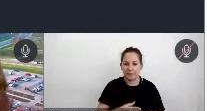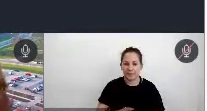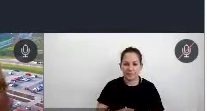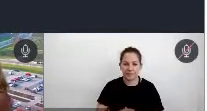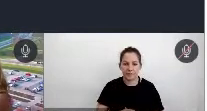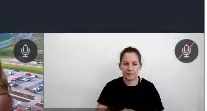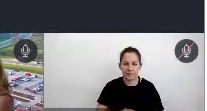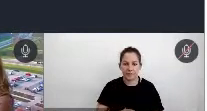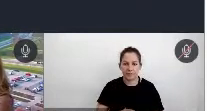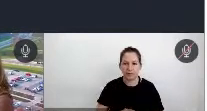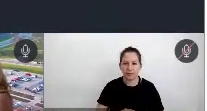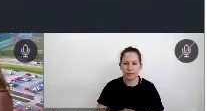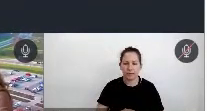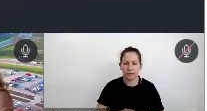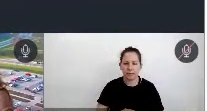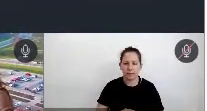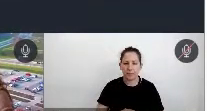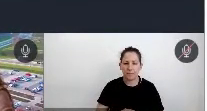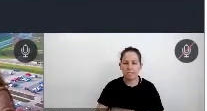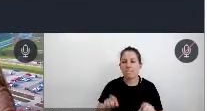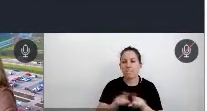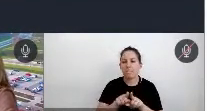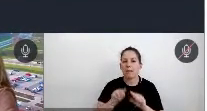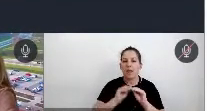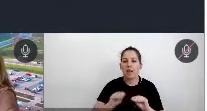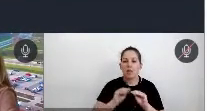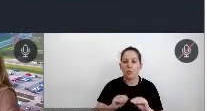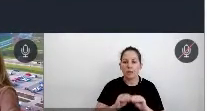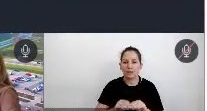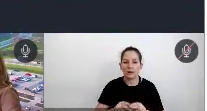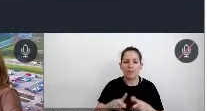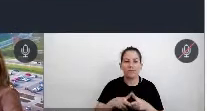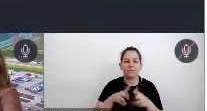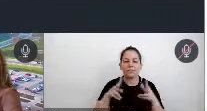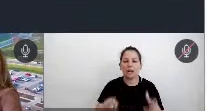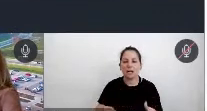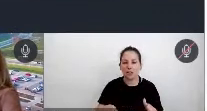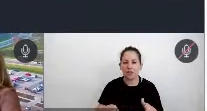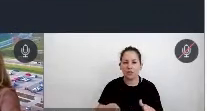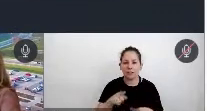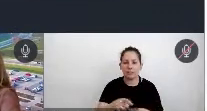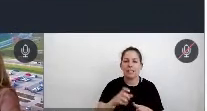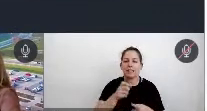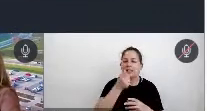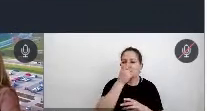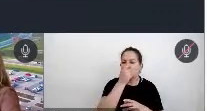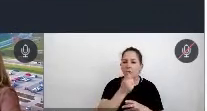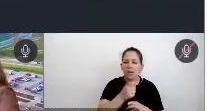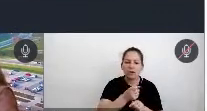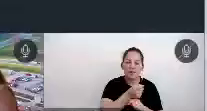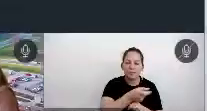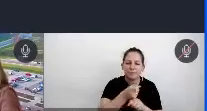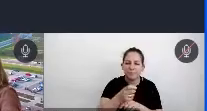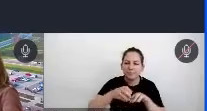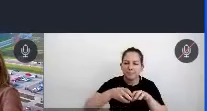to jest również edukacja w zakresie segregacji odpadów.